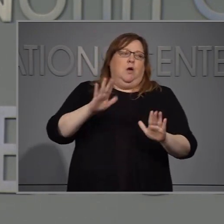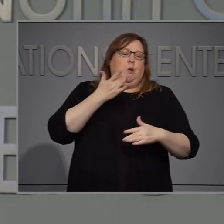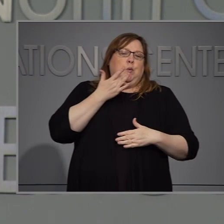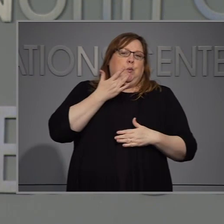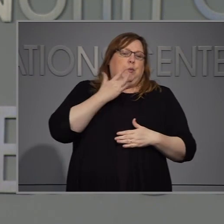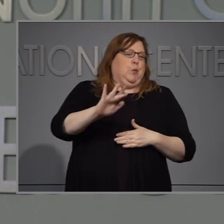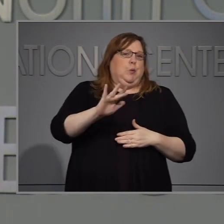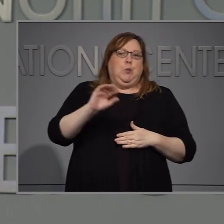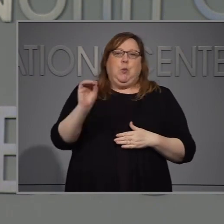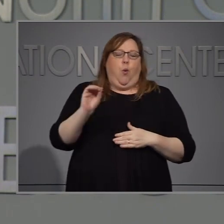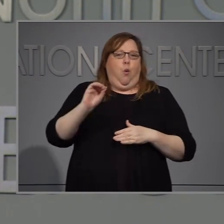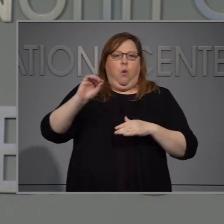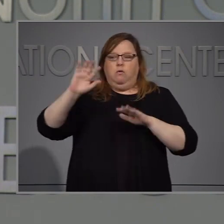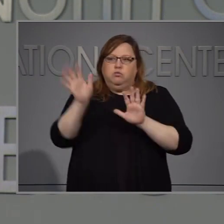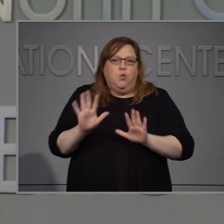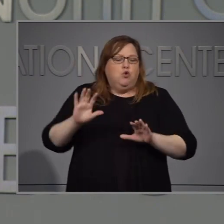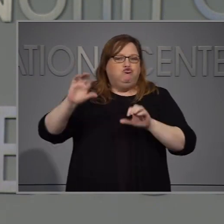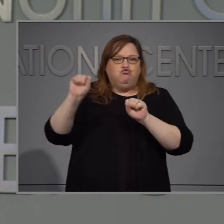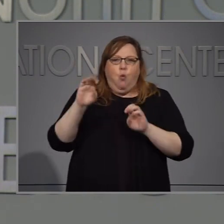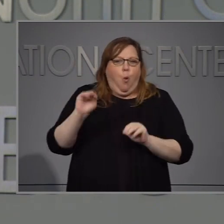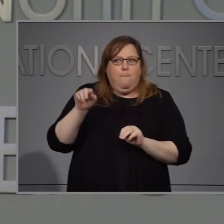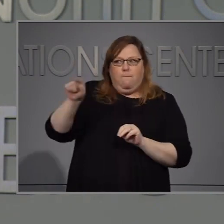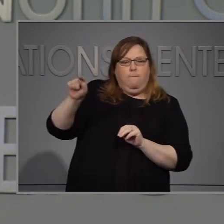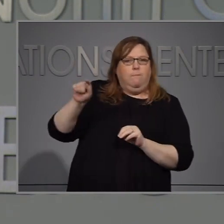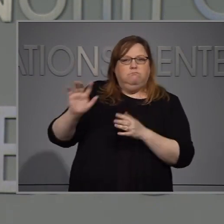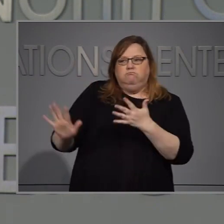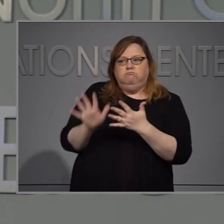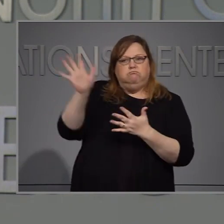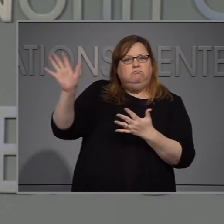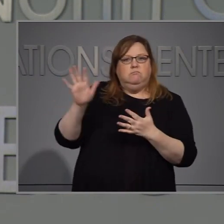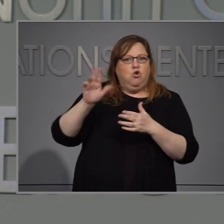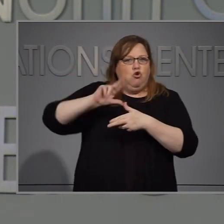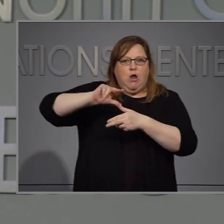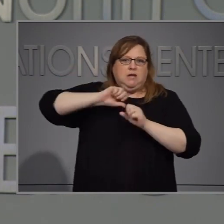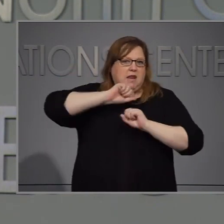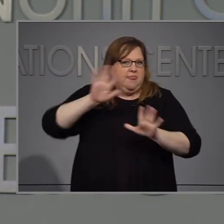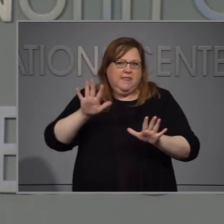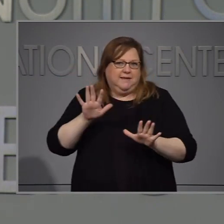en el Atlántico que nos preocupe sazón buenas noticias escuchar o que la doctora Coen